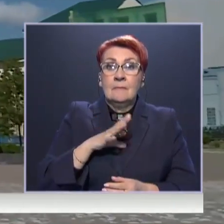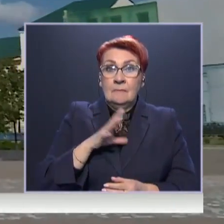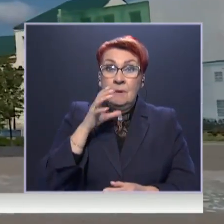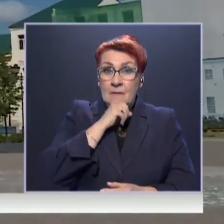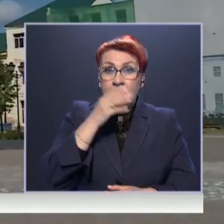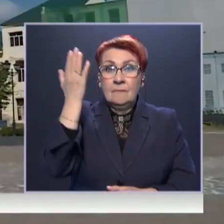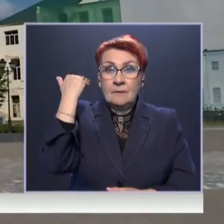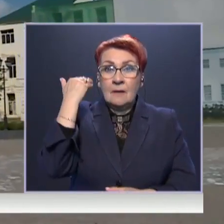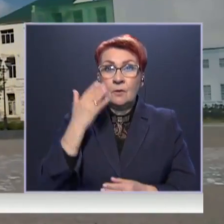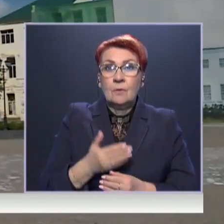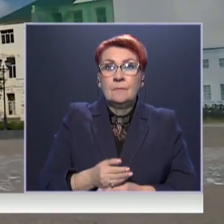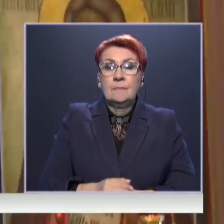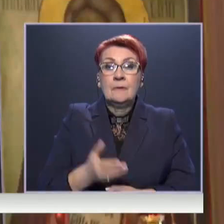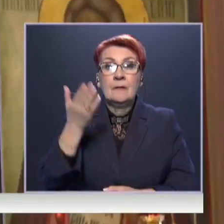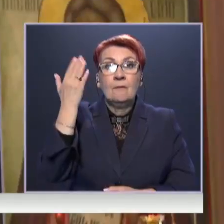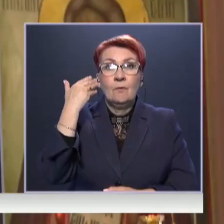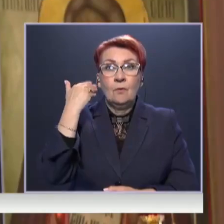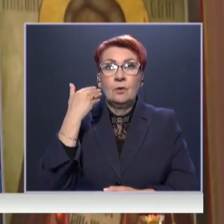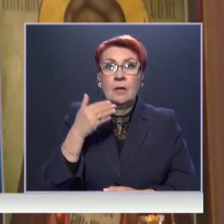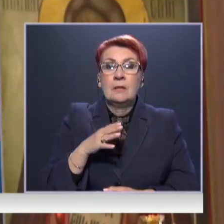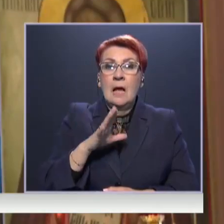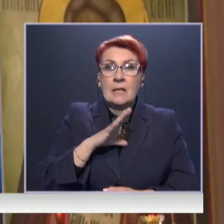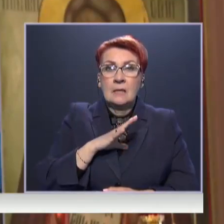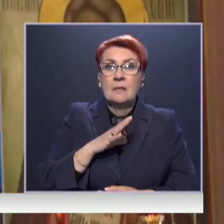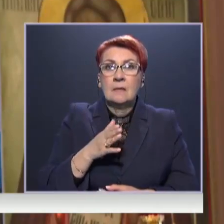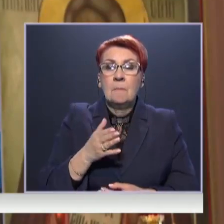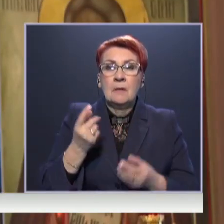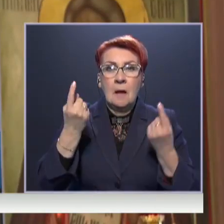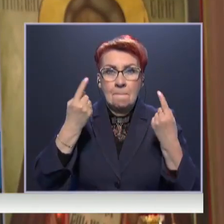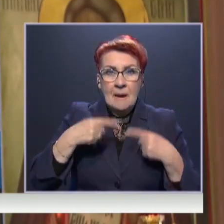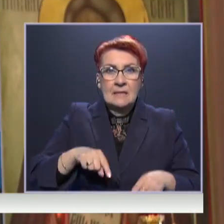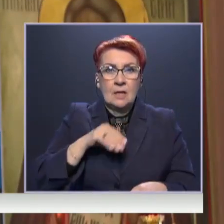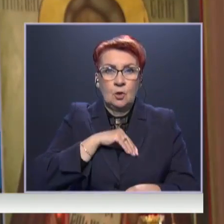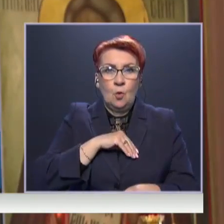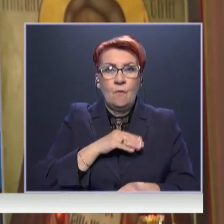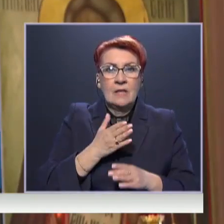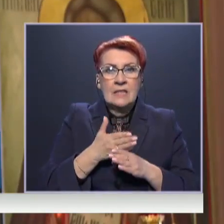стало как бы отражением духовного падения значительной